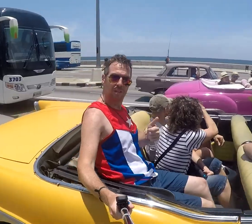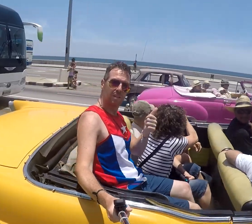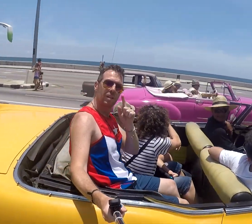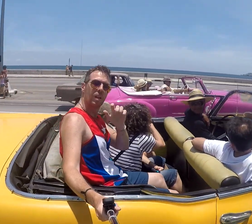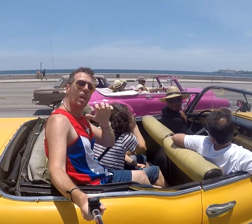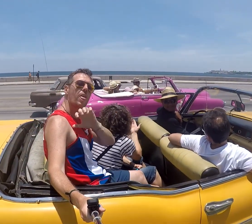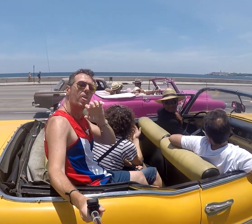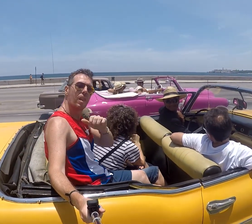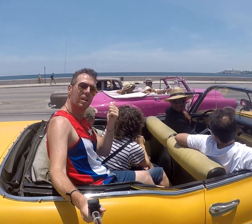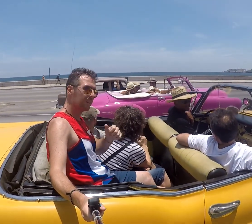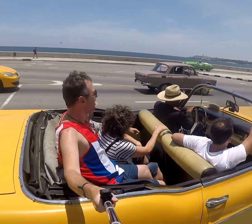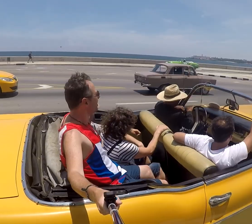Está de cachondeo